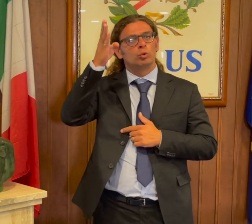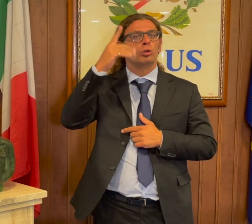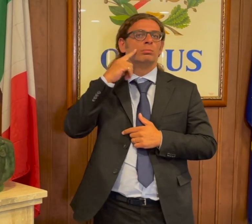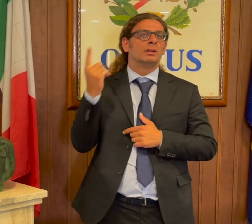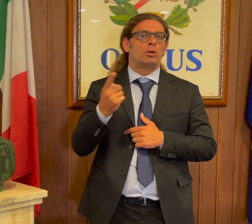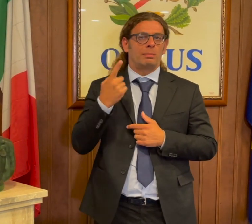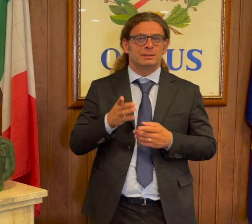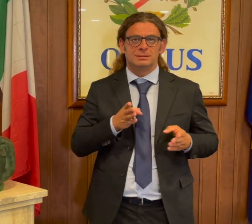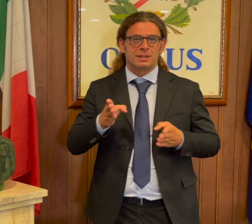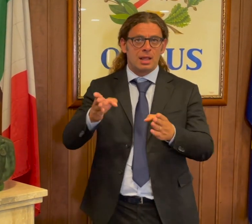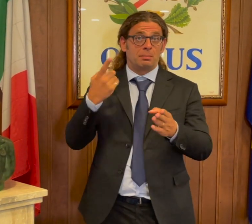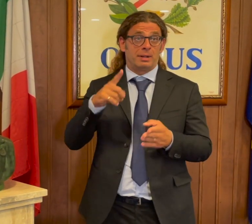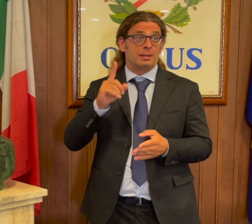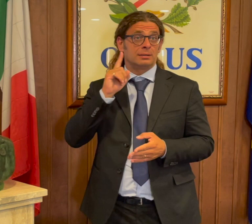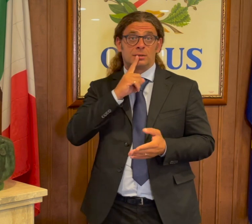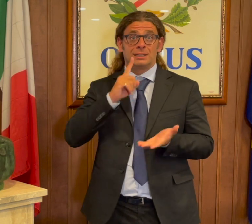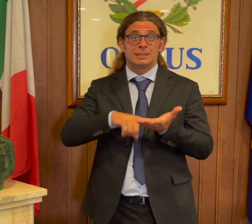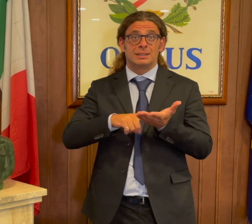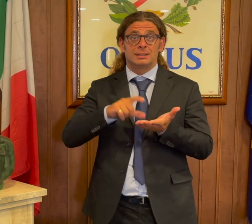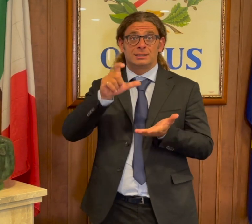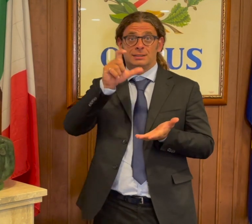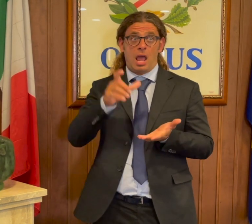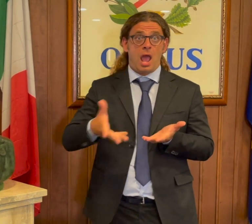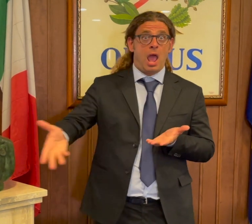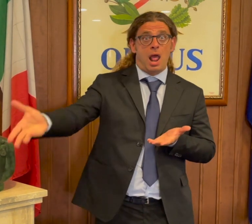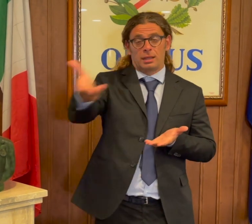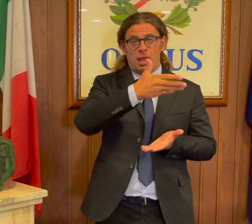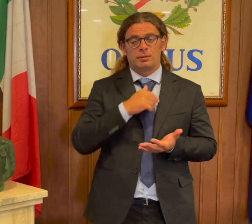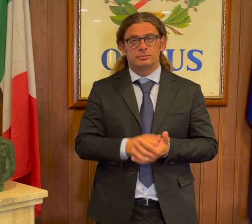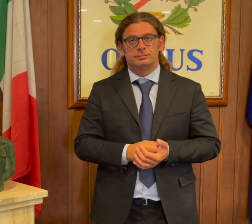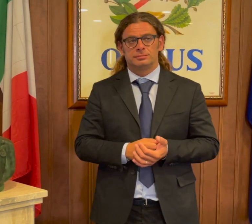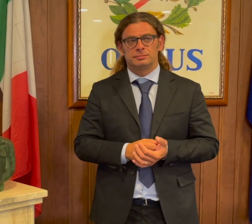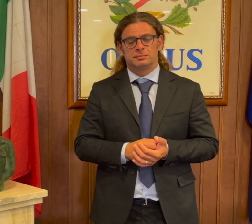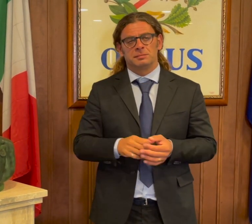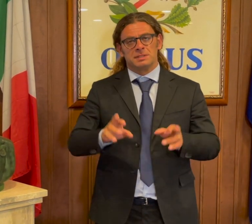per aver creato questo busto che ci fa pensare a un futuro migliore e più diritti per le persone sorde italiani